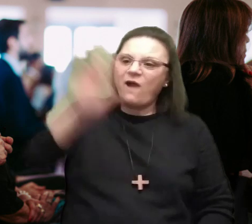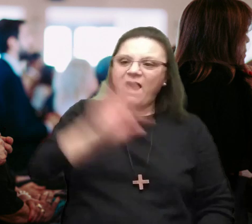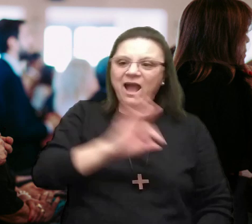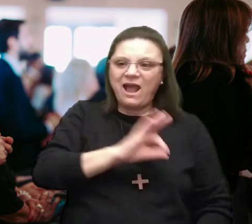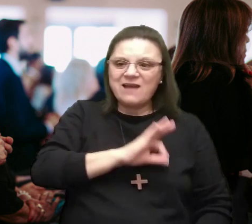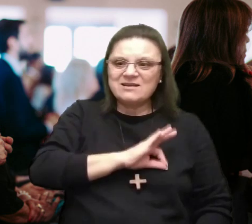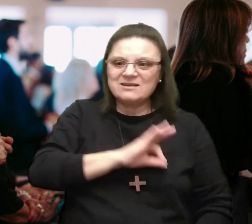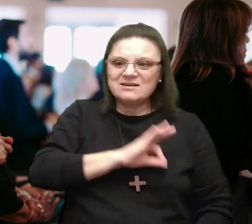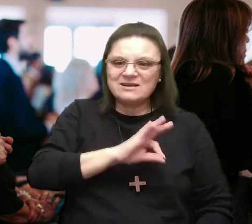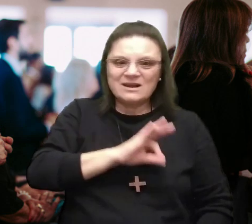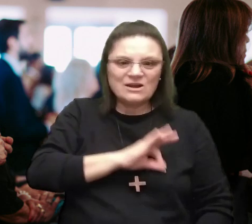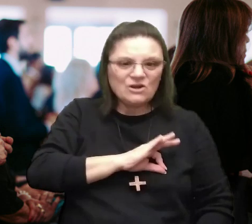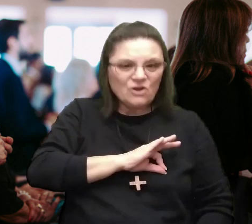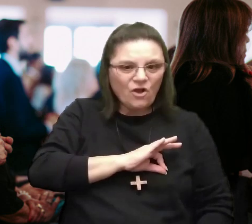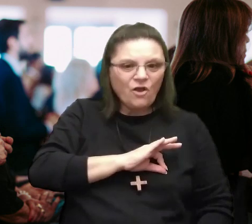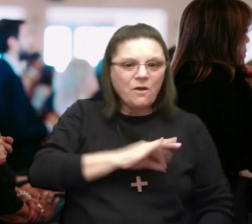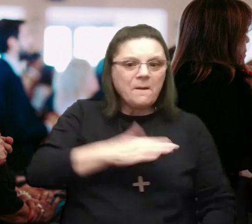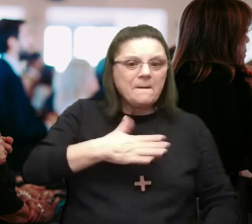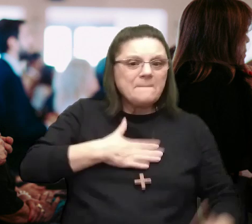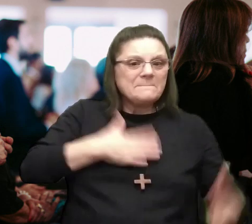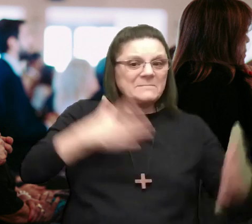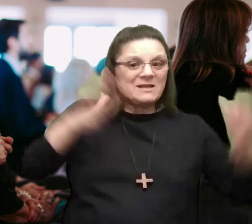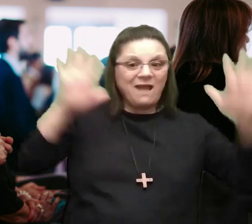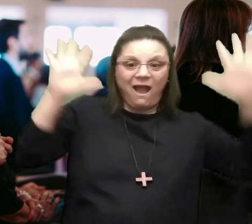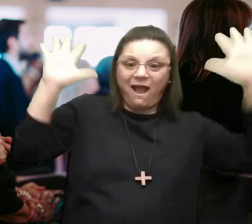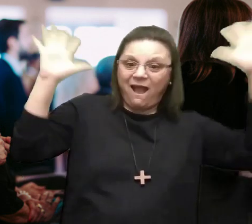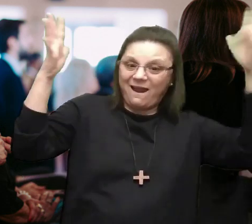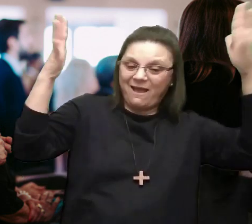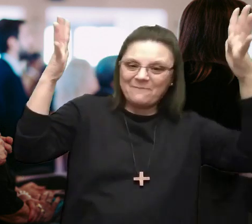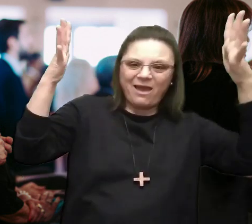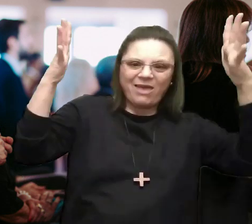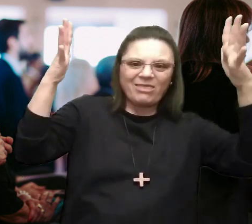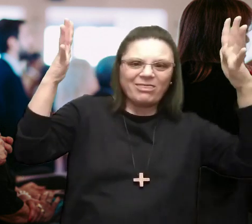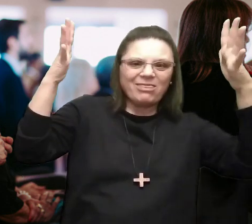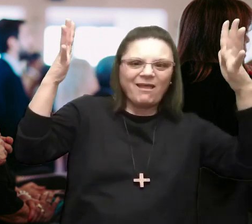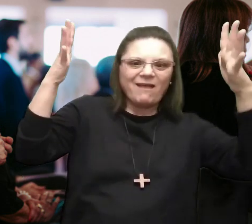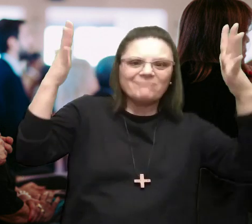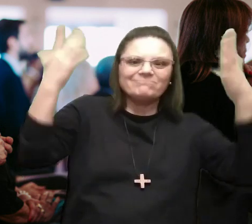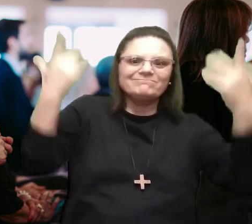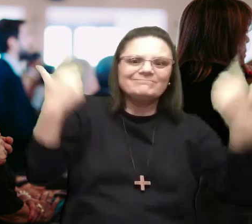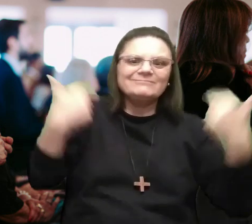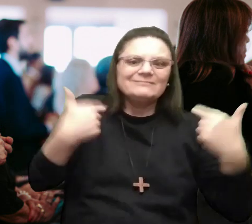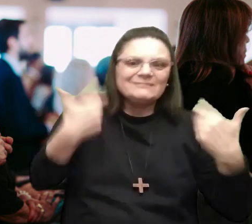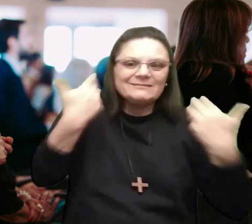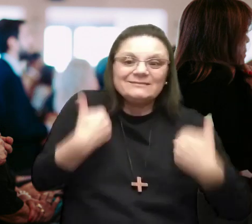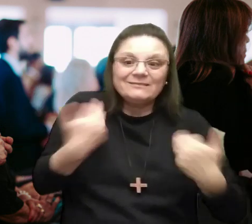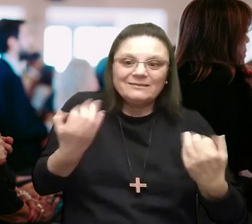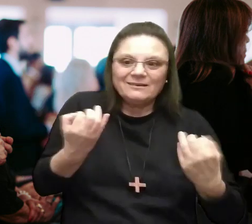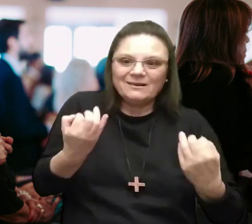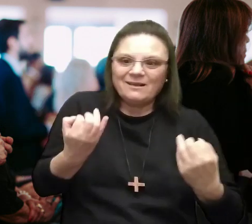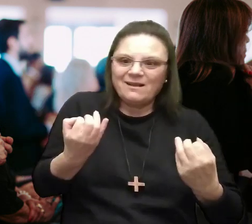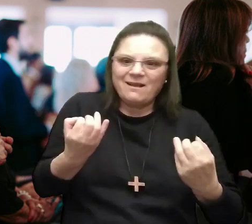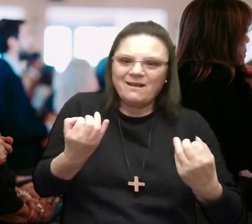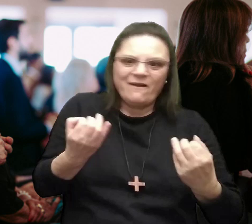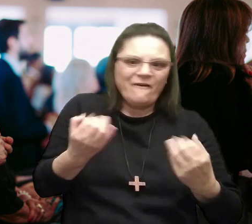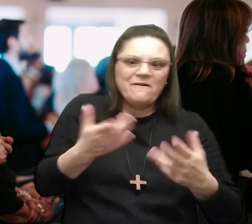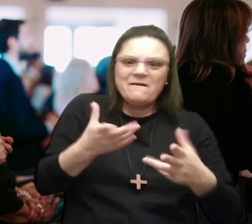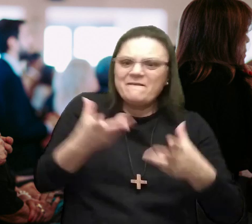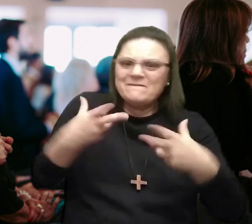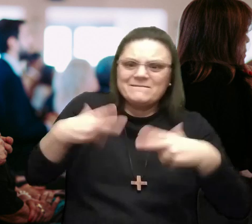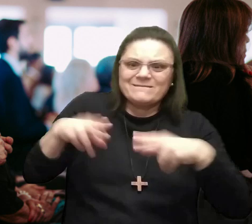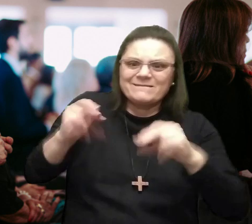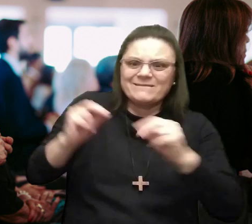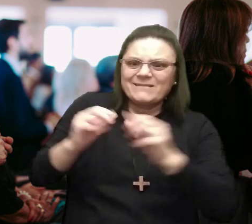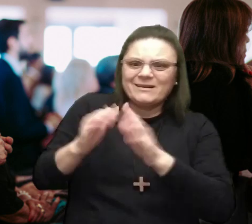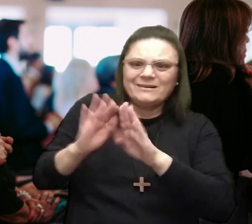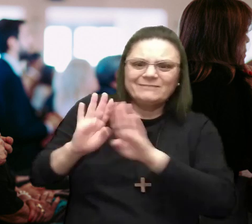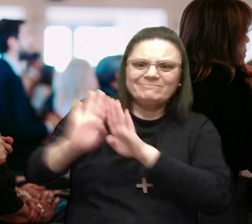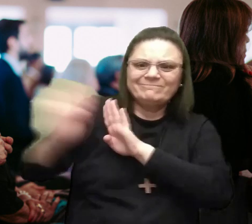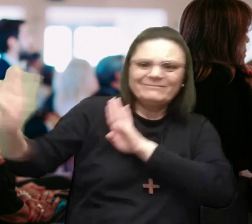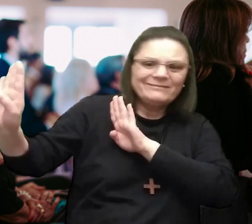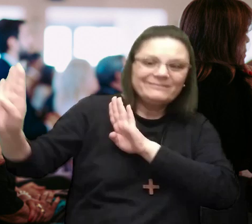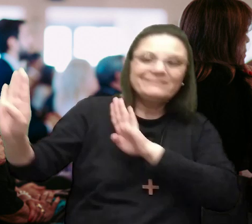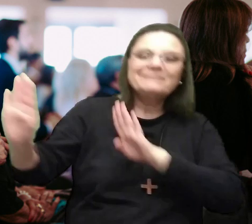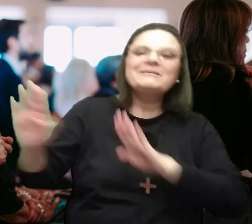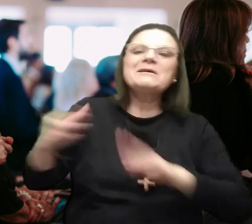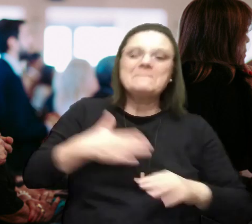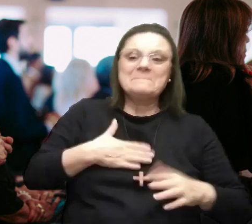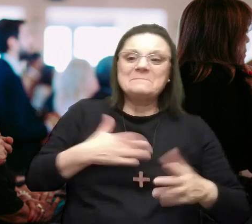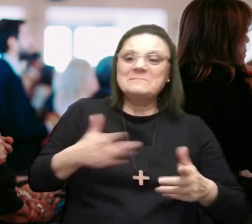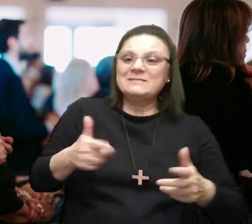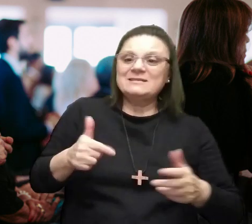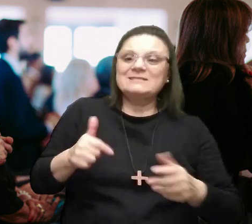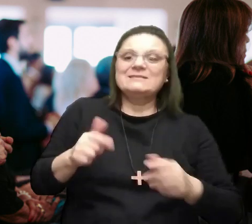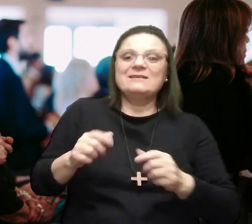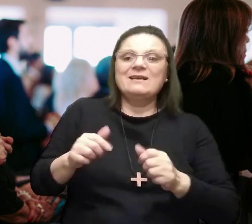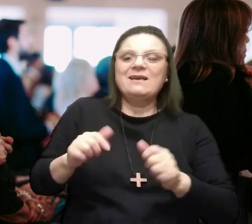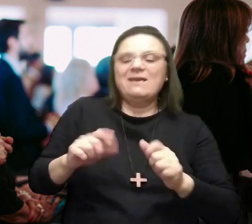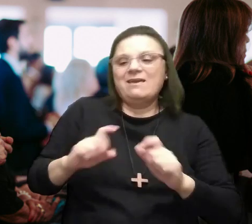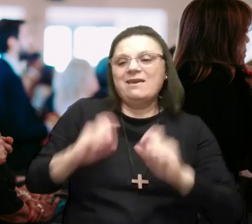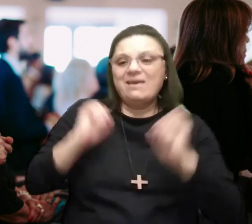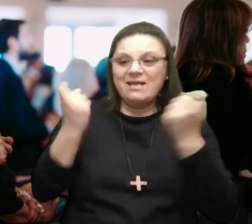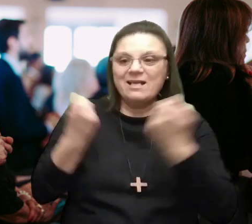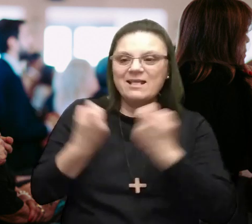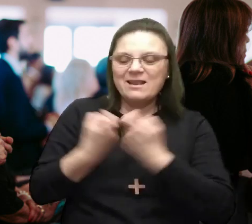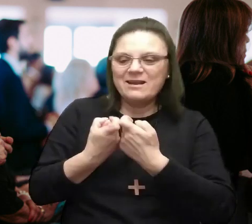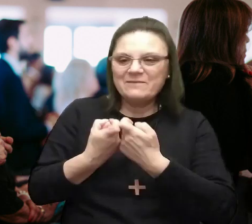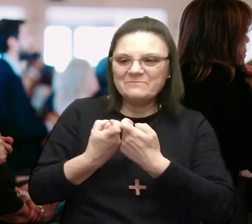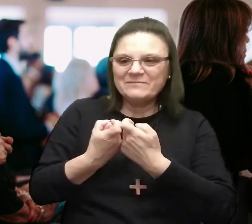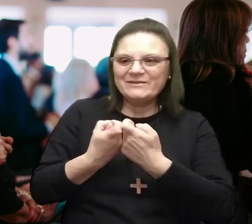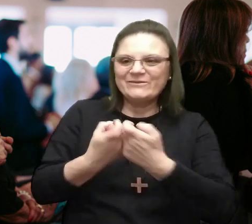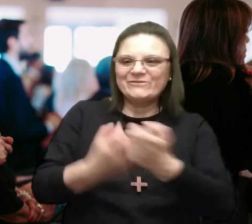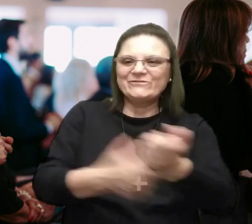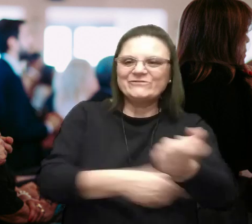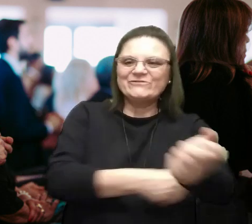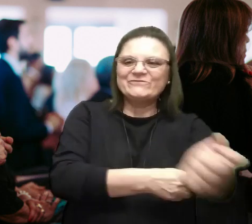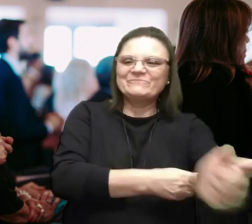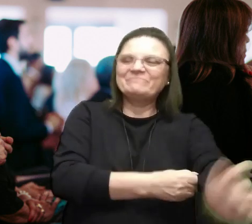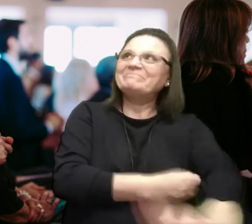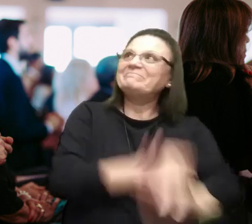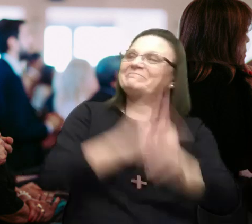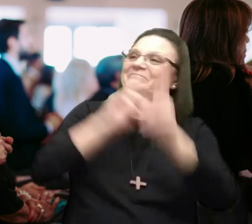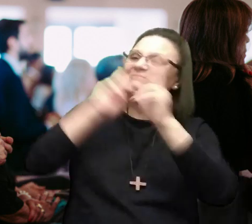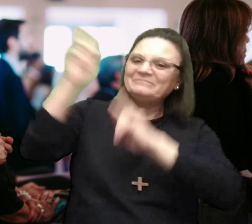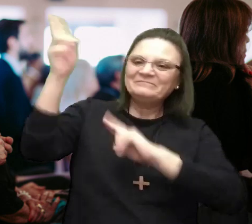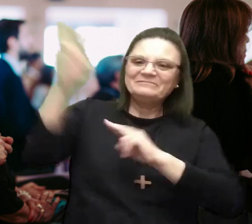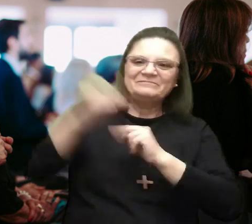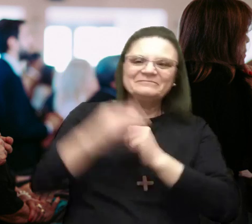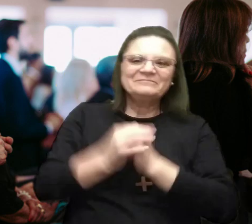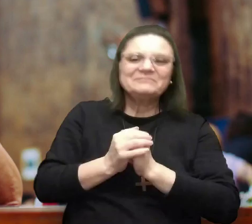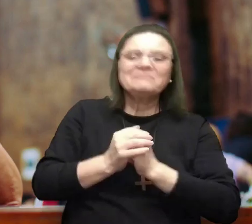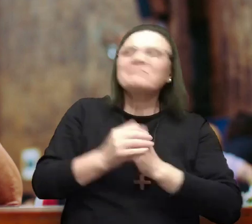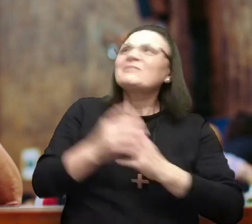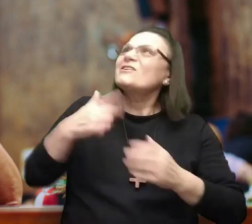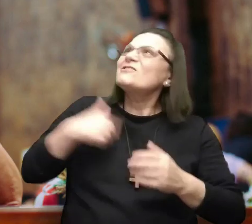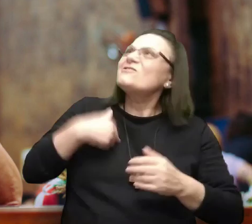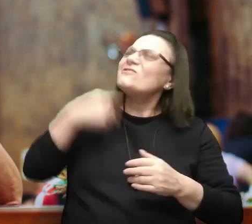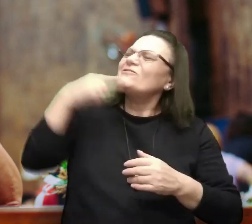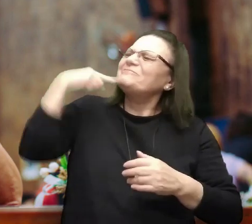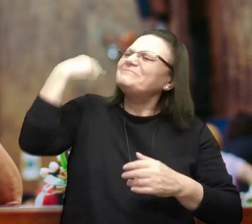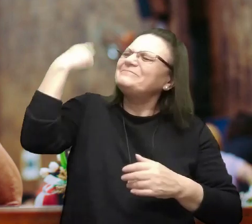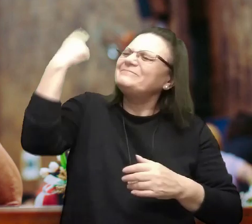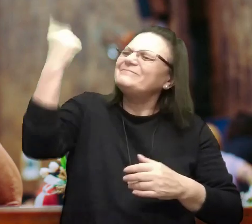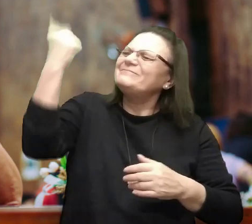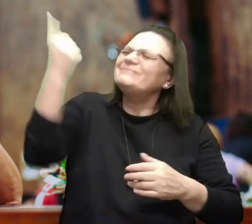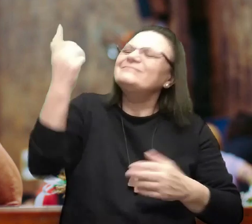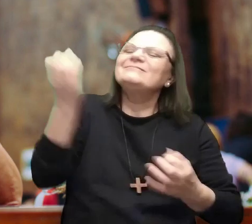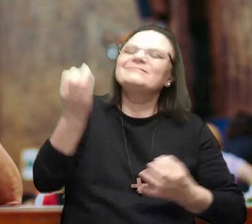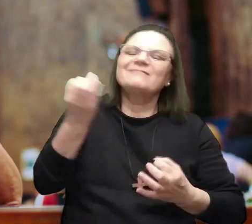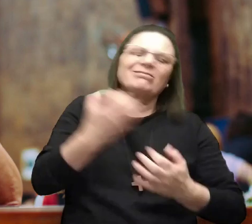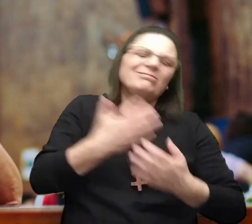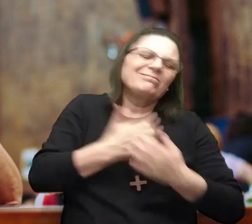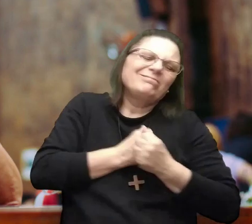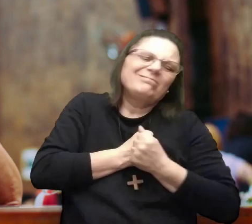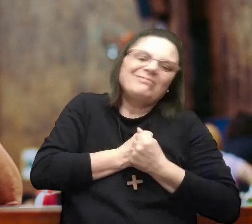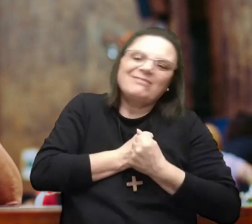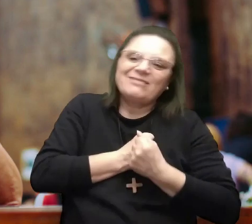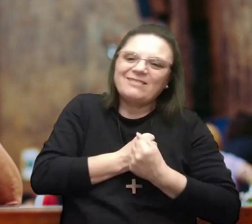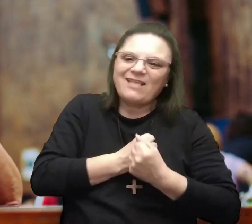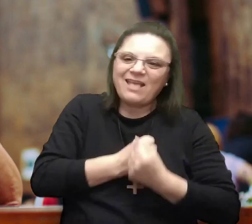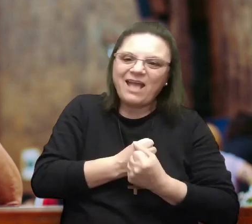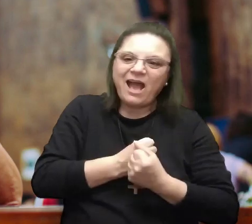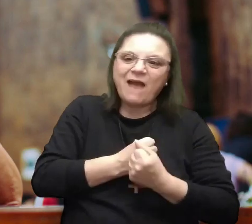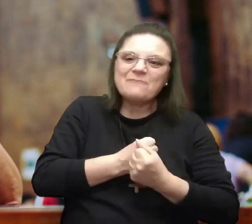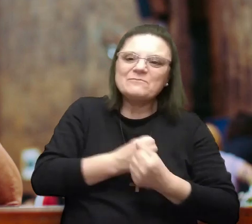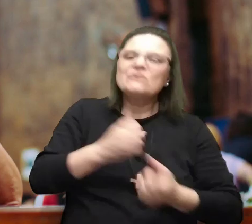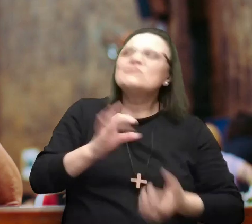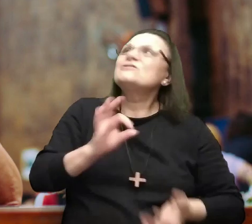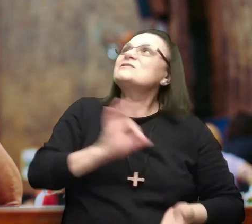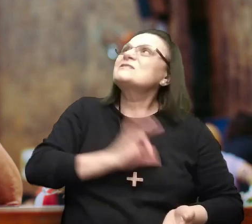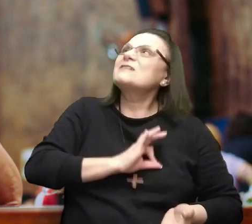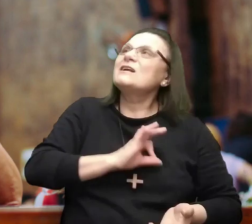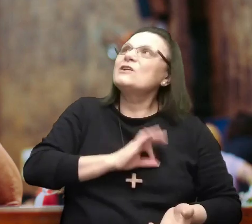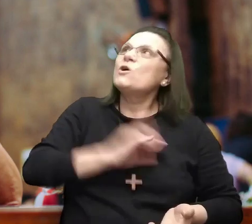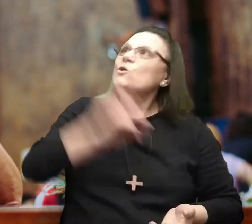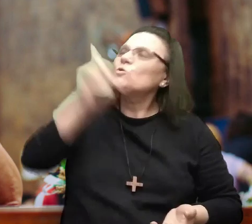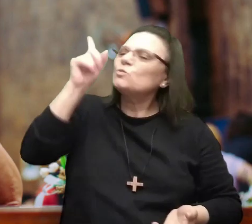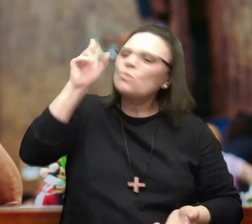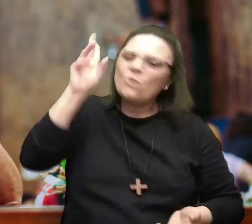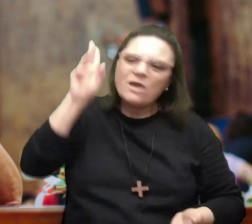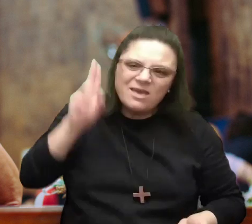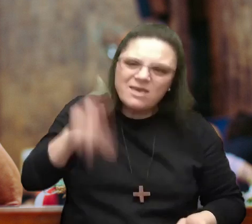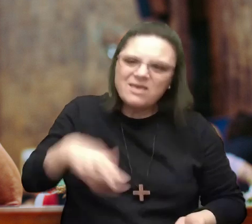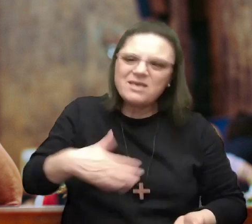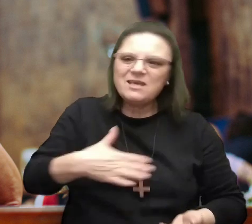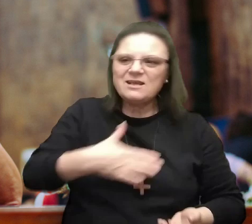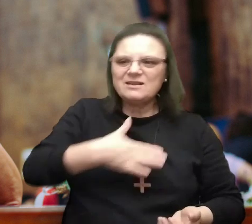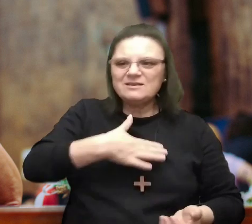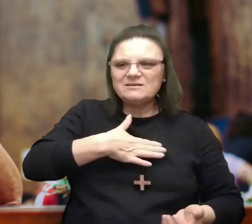Invoco al Señor de mi alabanza y quedo libre de mis enemigos. R.